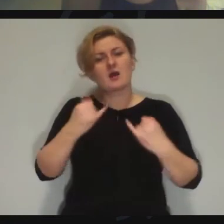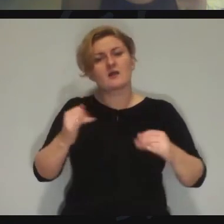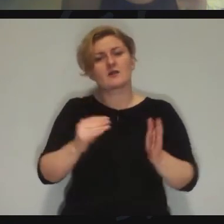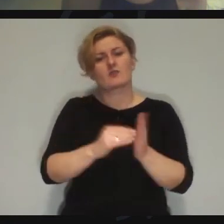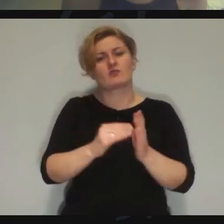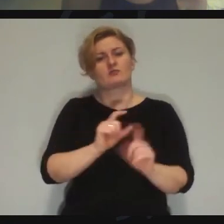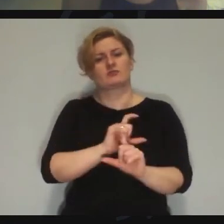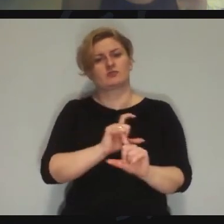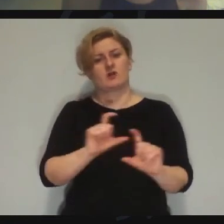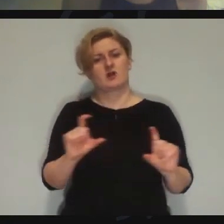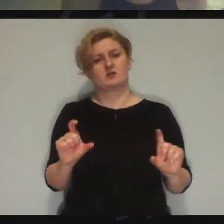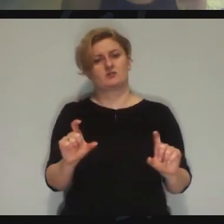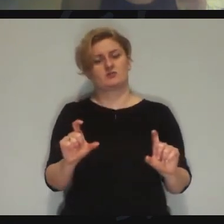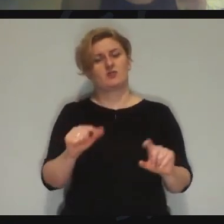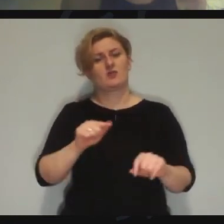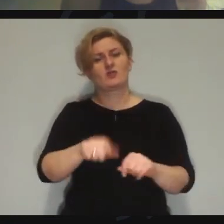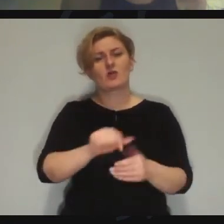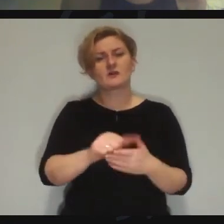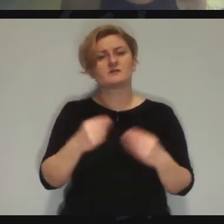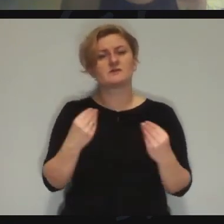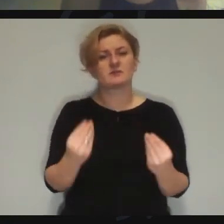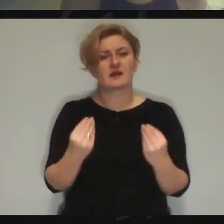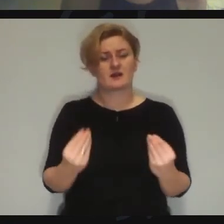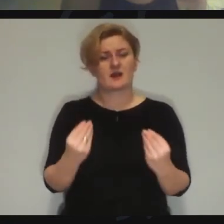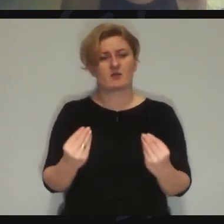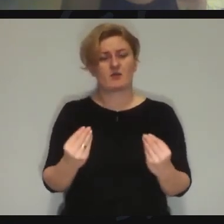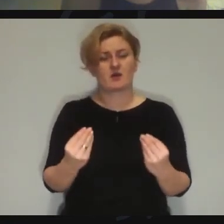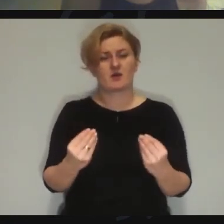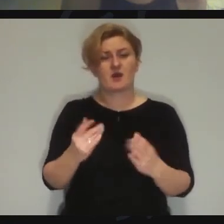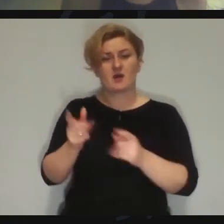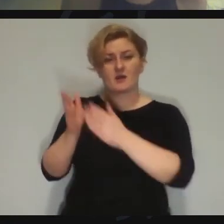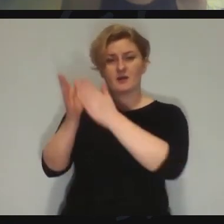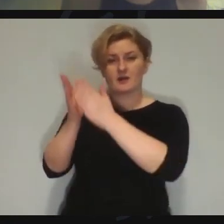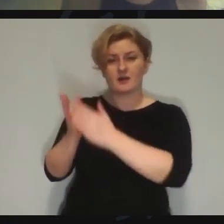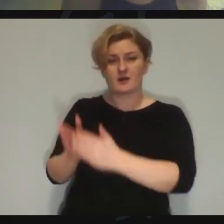To jest niesamowite, że takiego wychowanka nie szufladkujemy.